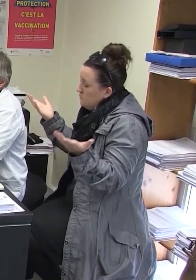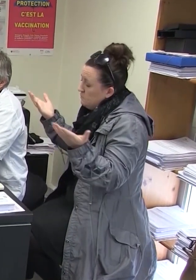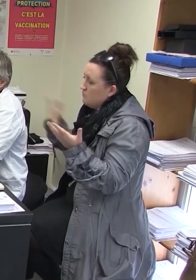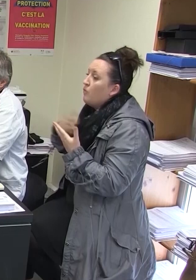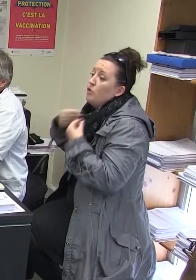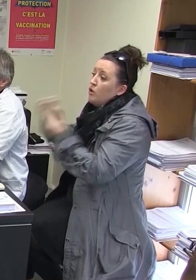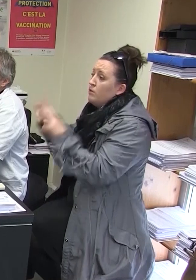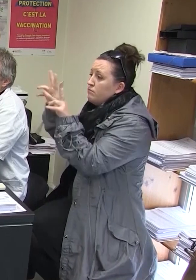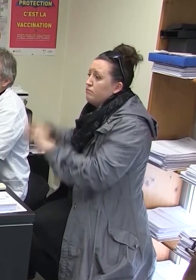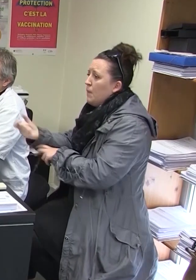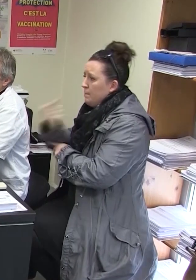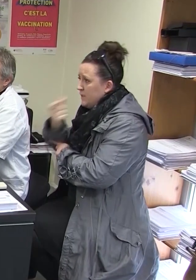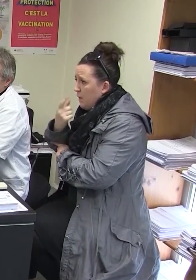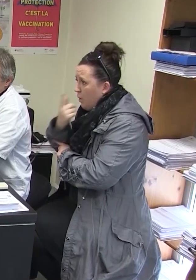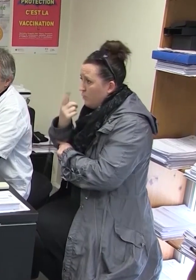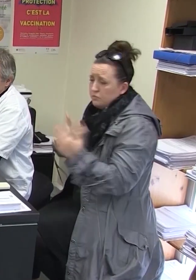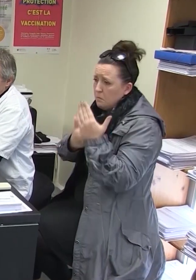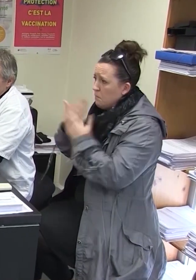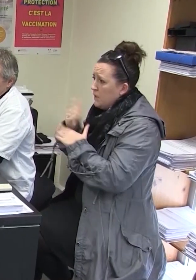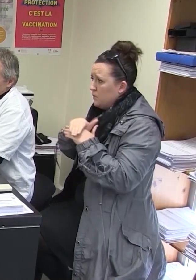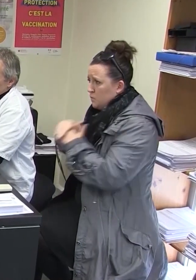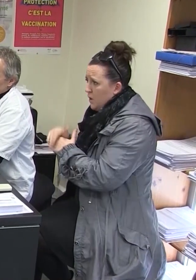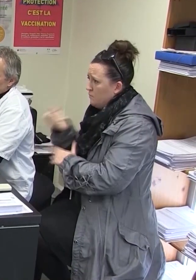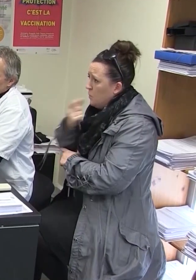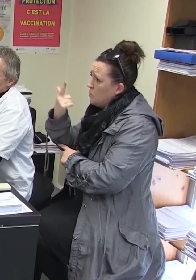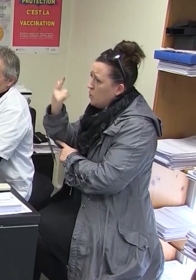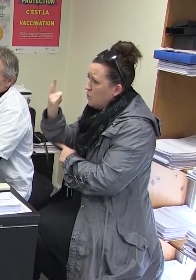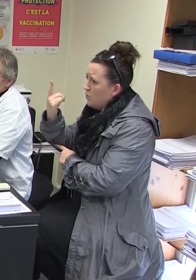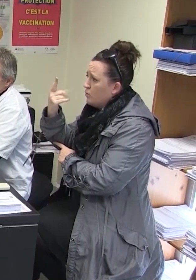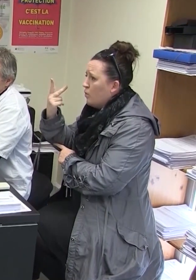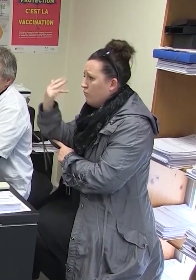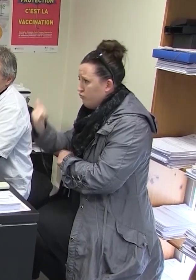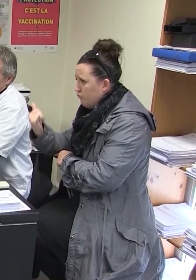Je vais vous préparer une ordonnance Il faudra prendre 1 comprimé matin et soir pendant 2 ou 3 jours